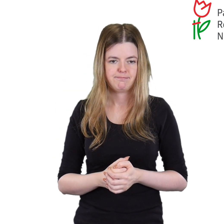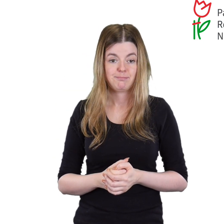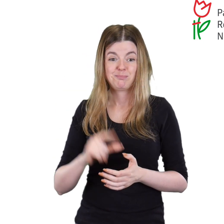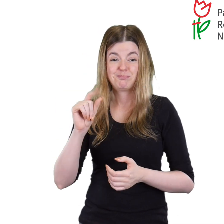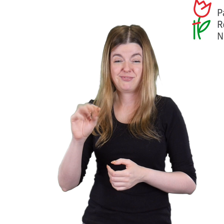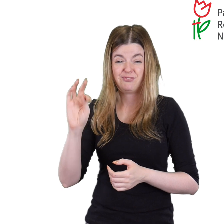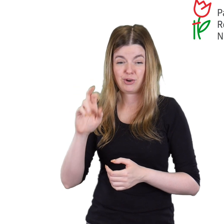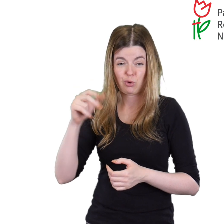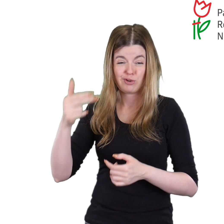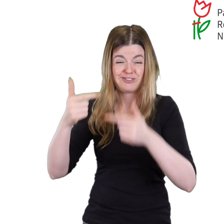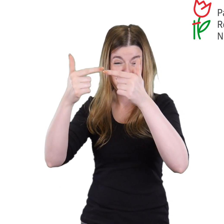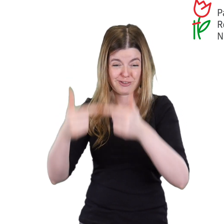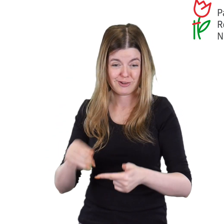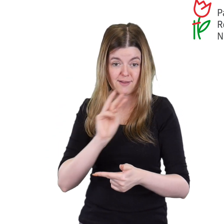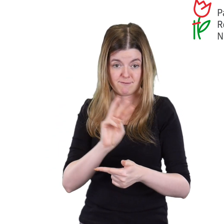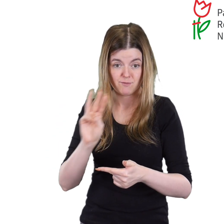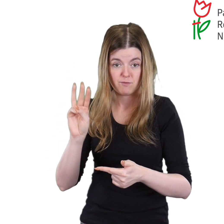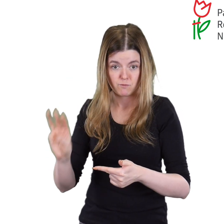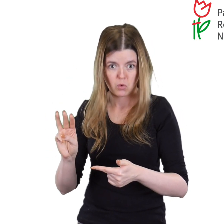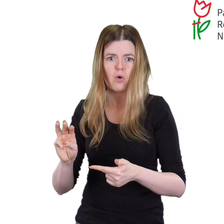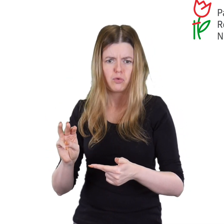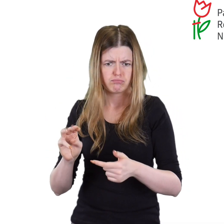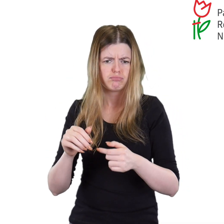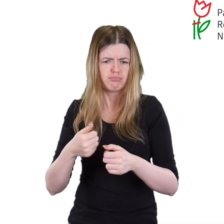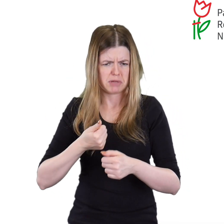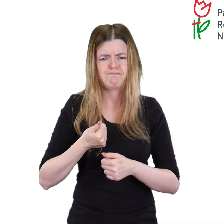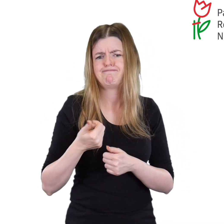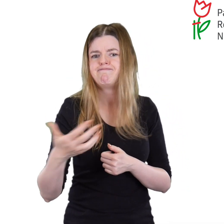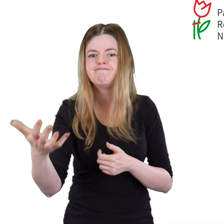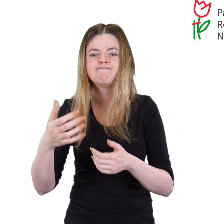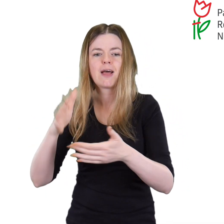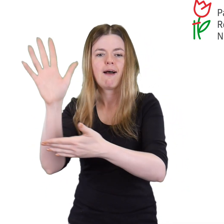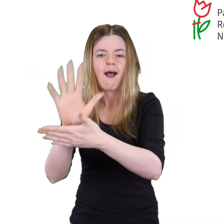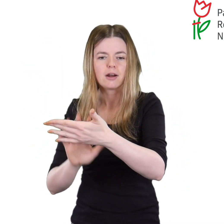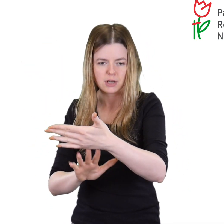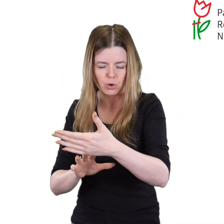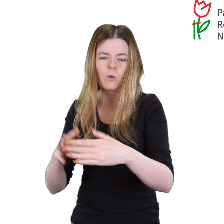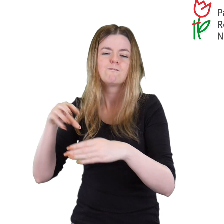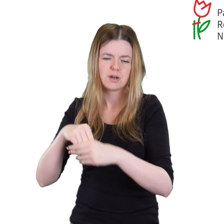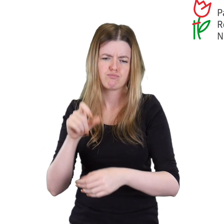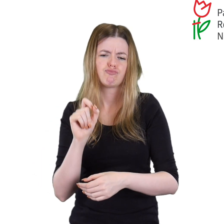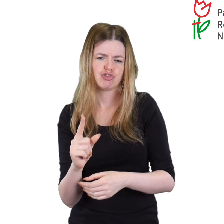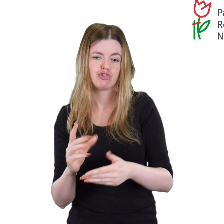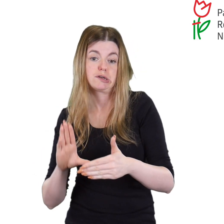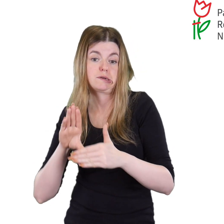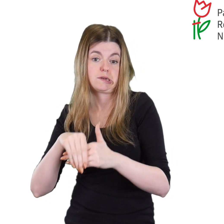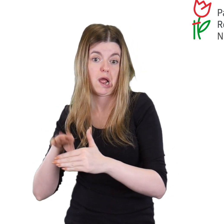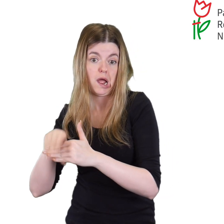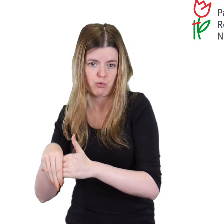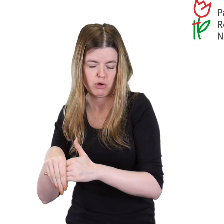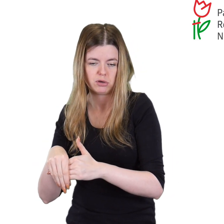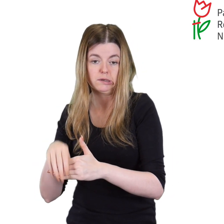Część artykułów zamieszczonych na naszej stronie internetowej zawiera załączniki,